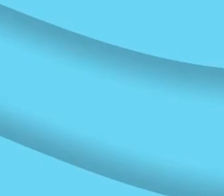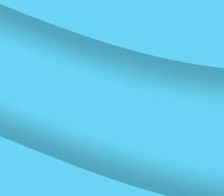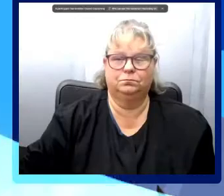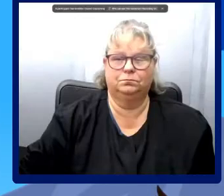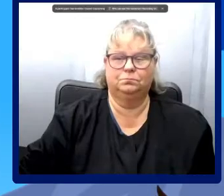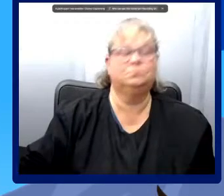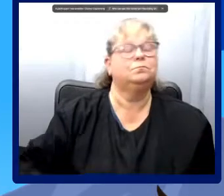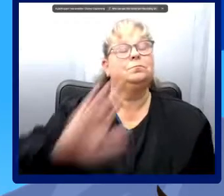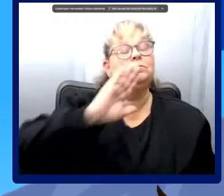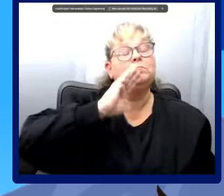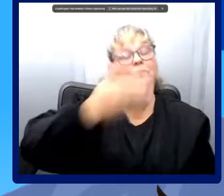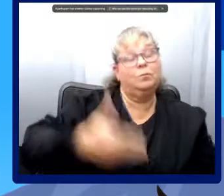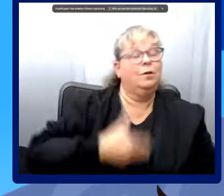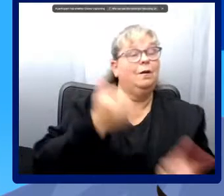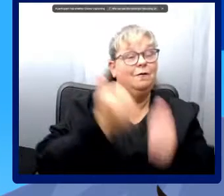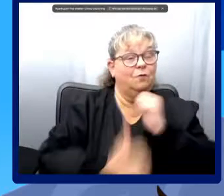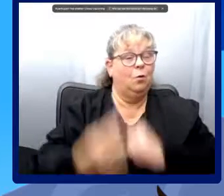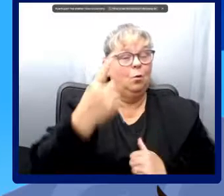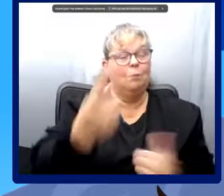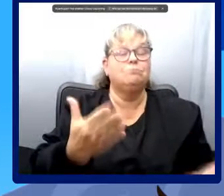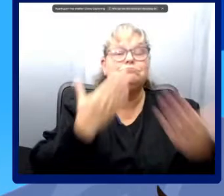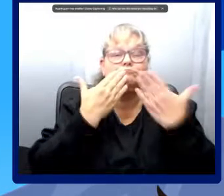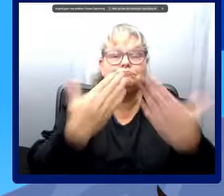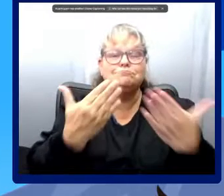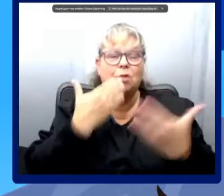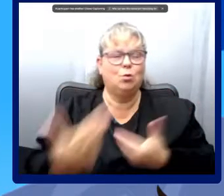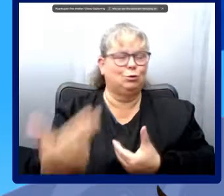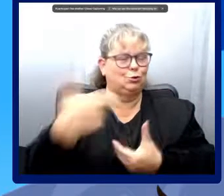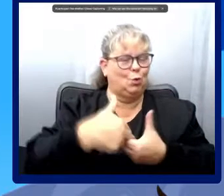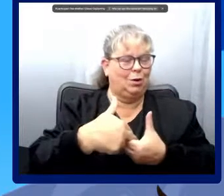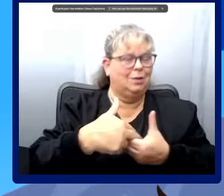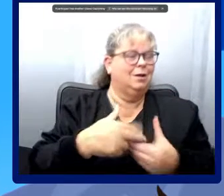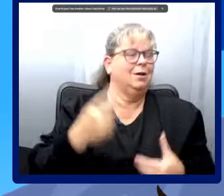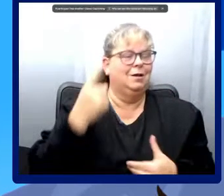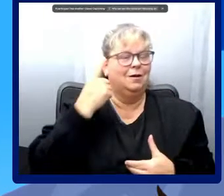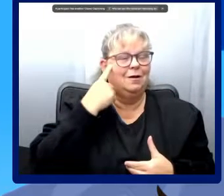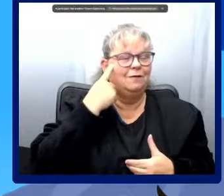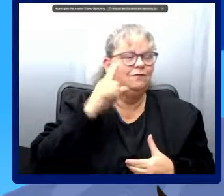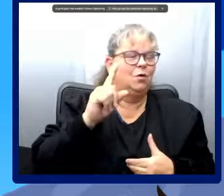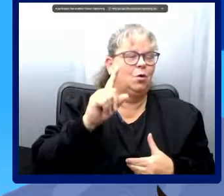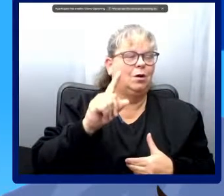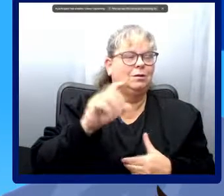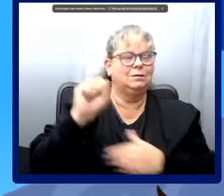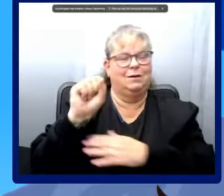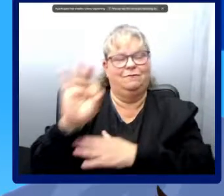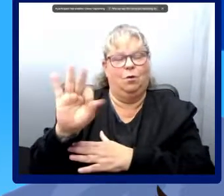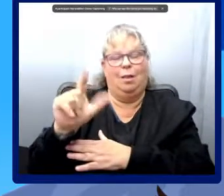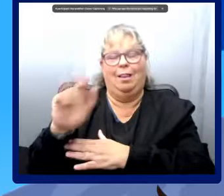Bienvenidos todos y gracias por acompañarnos hoy para el Salesforce Labs 2022.